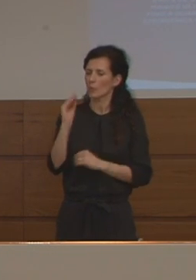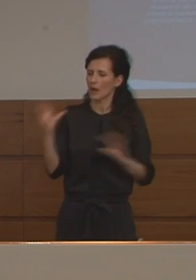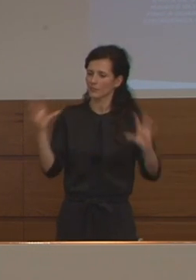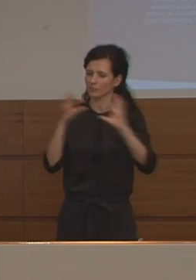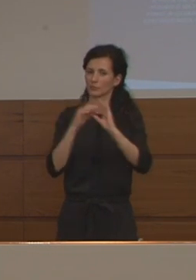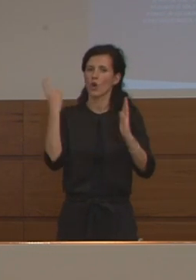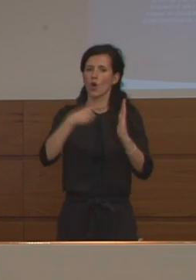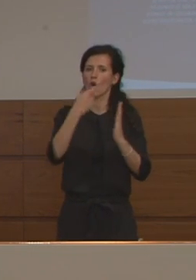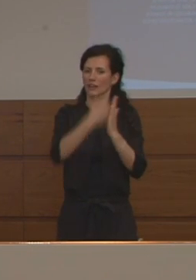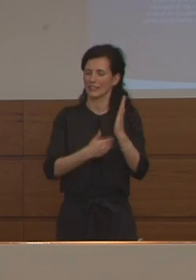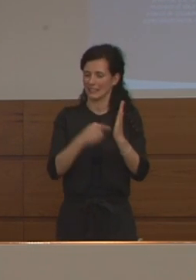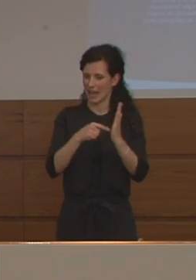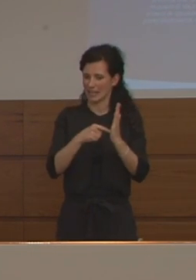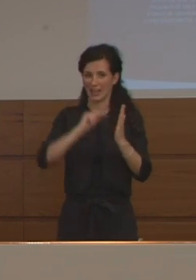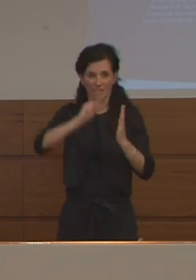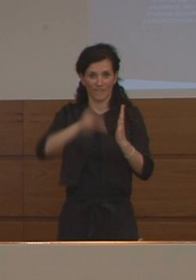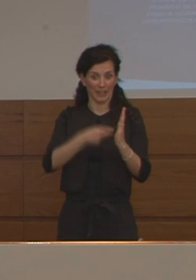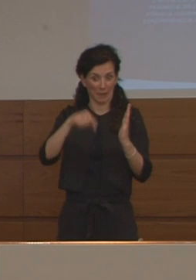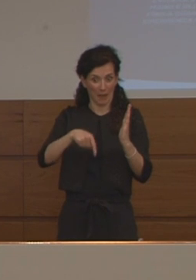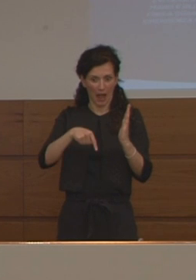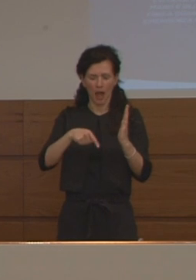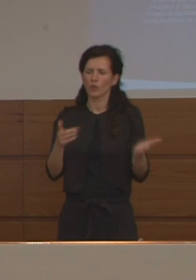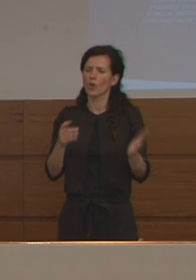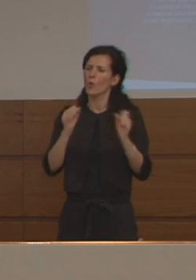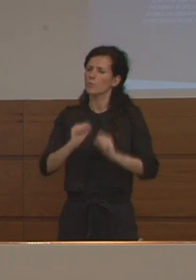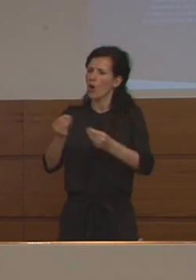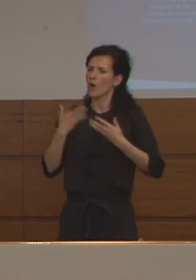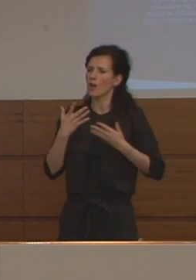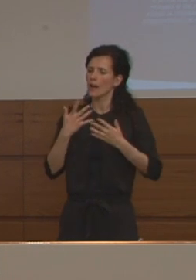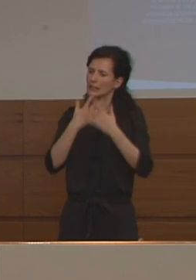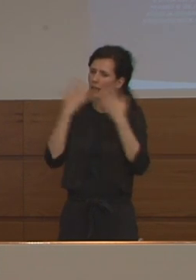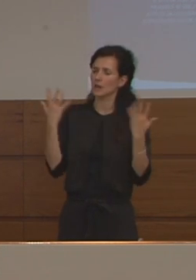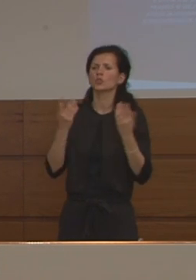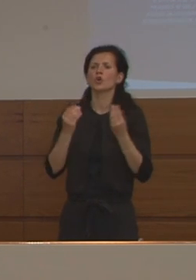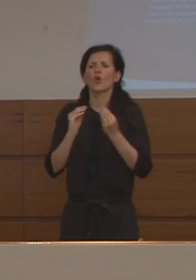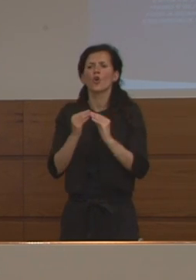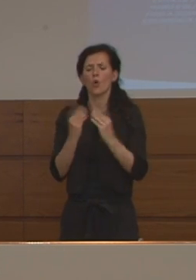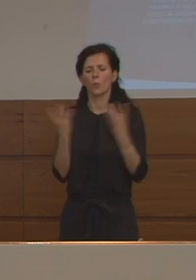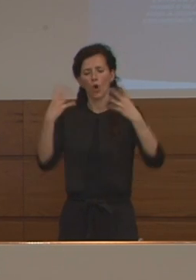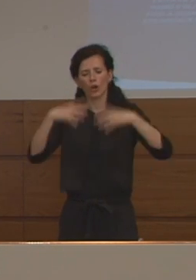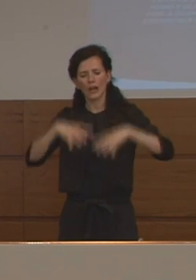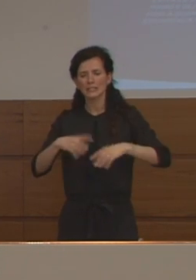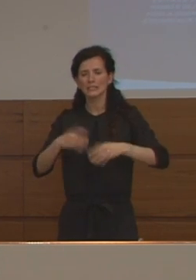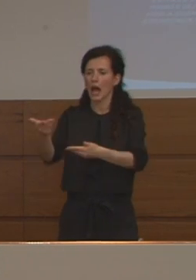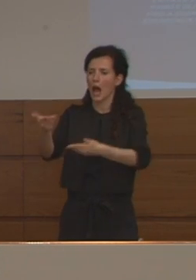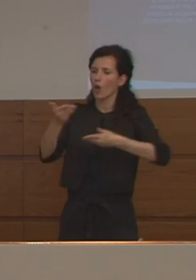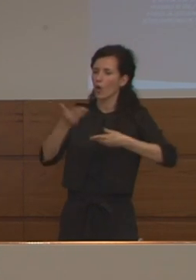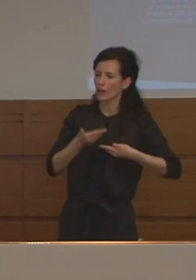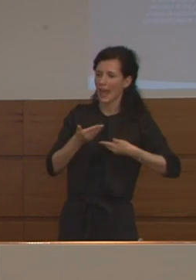volevo qualche chiarimento in più su come ci si organizzerà per l'accoglienza a terra, che tipo di